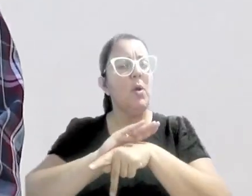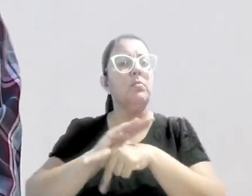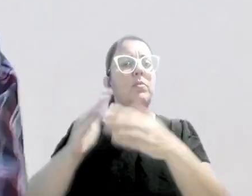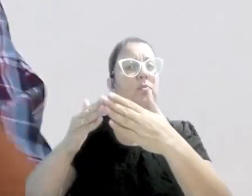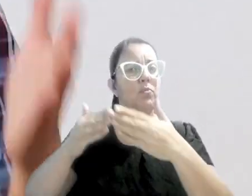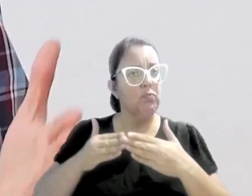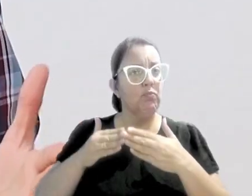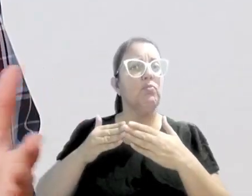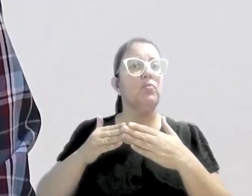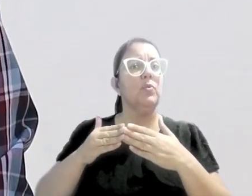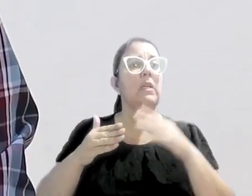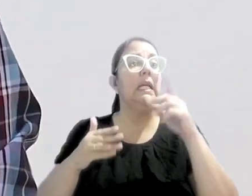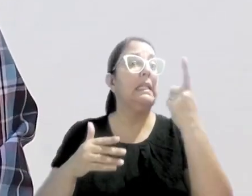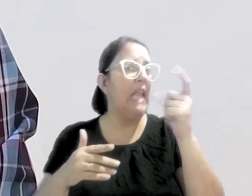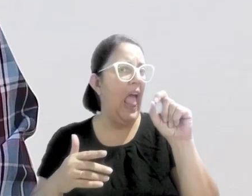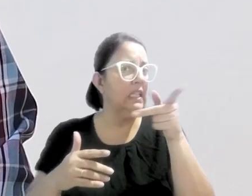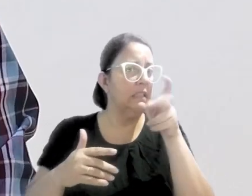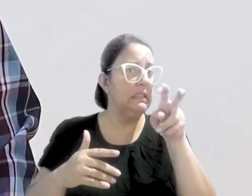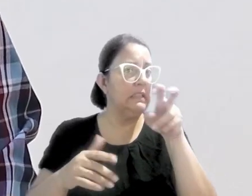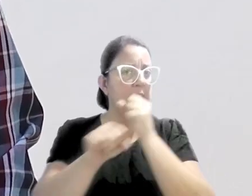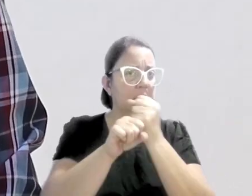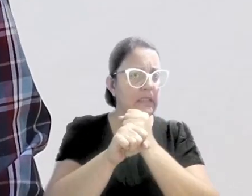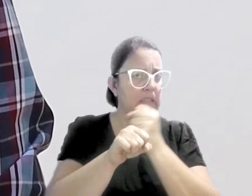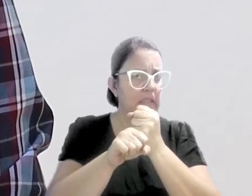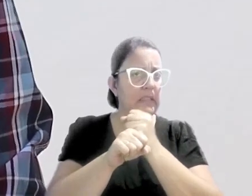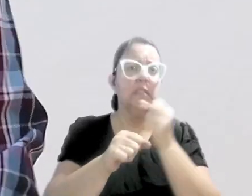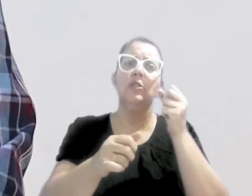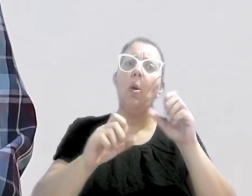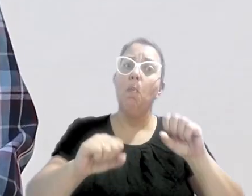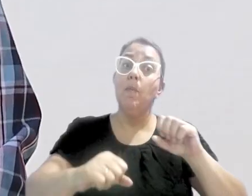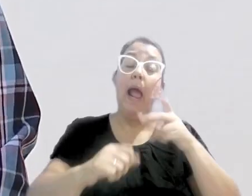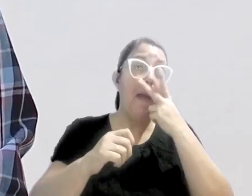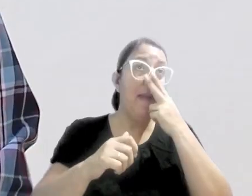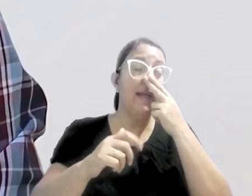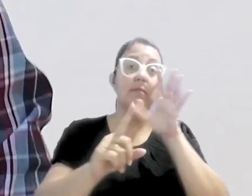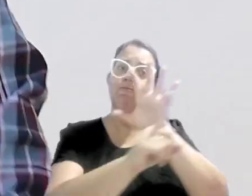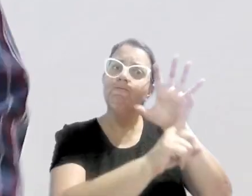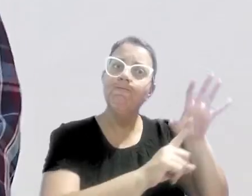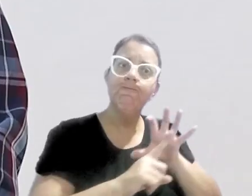Nos últimos 10, 15 anos, o licenciamento esteve sob pressão permanente para se tornar